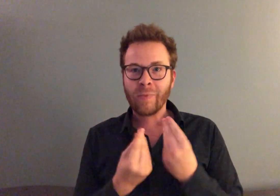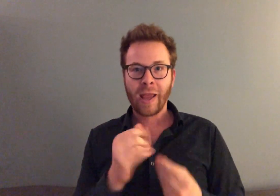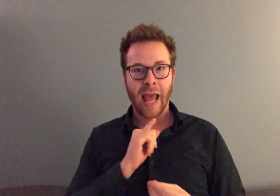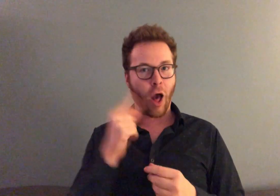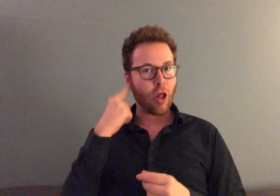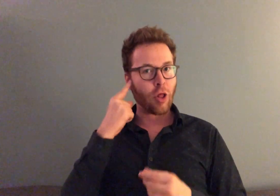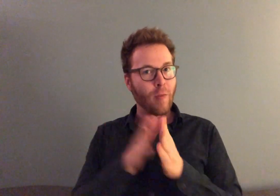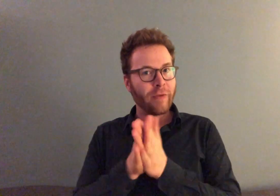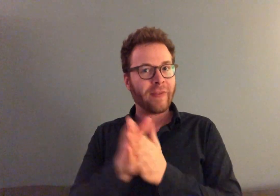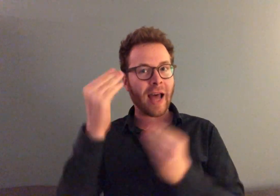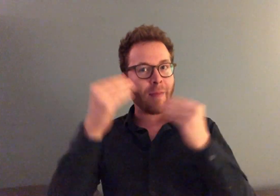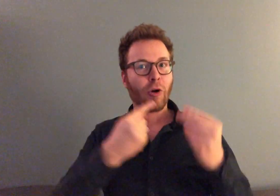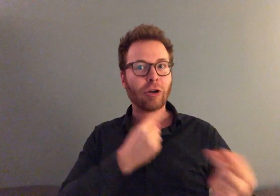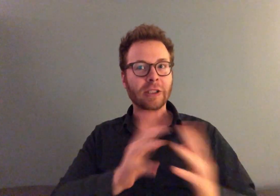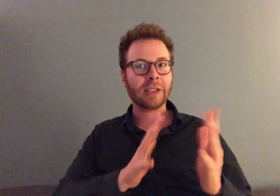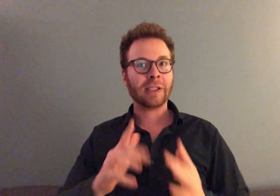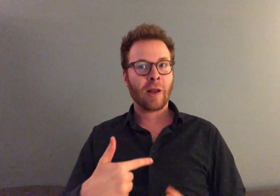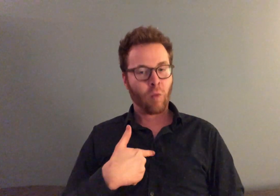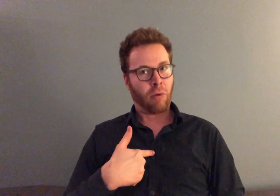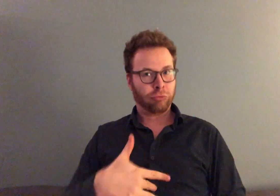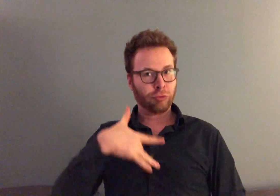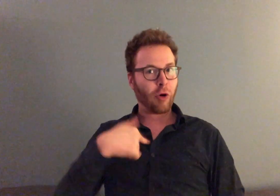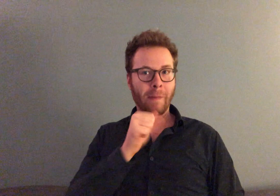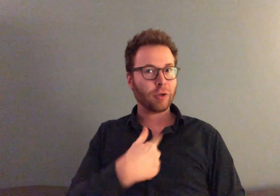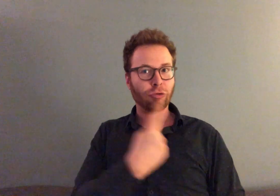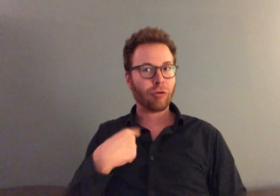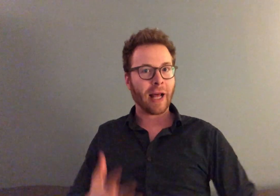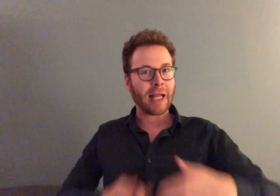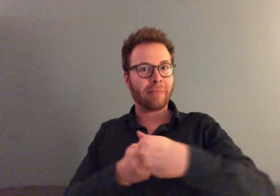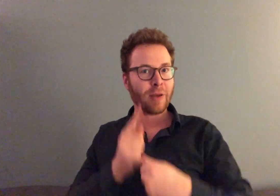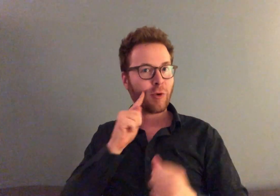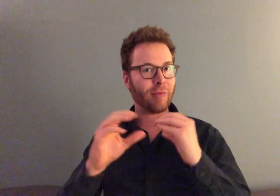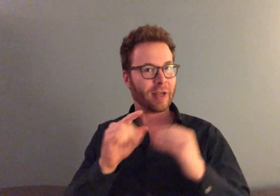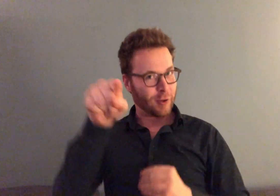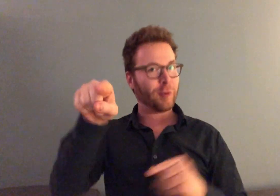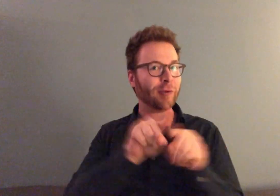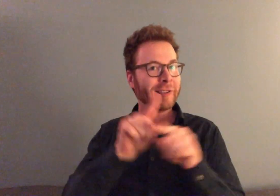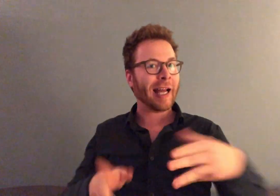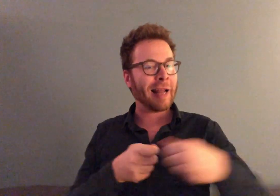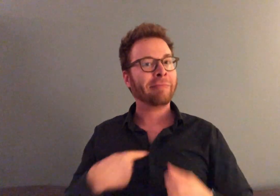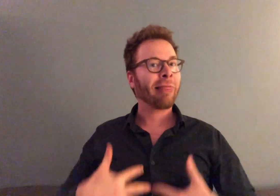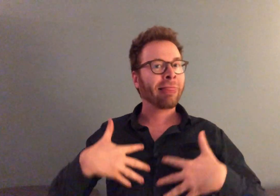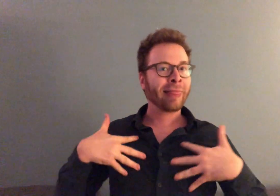il y avait des entendants motivés à apprendre la langue des signes je n’étais plus le seul à m’adapter pour communiquer. Eux aussi s’adaptaient à moi et c’était bien plus agréable!